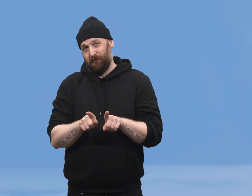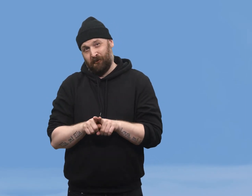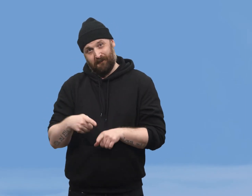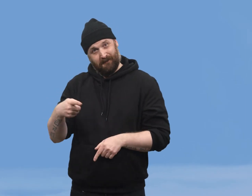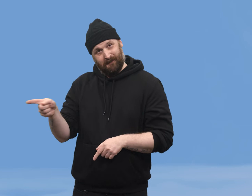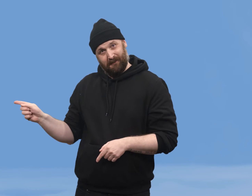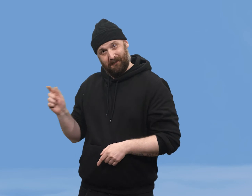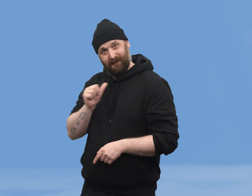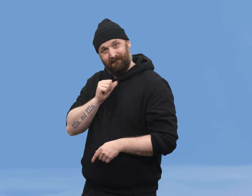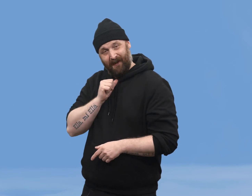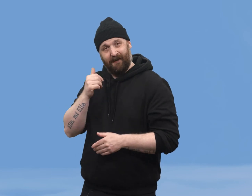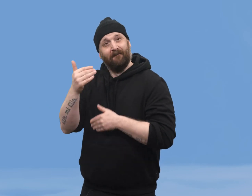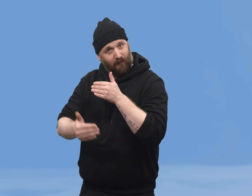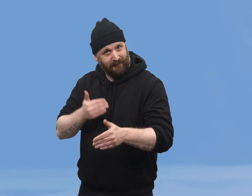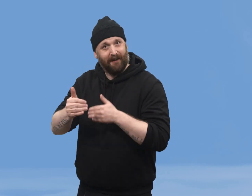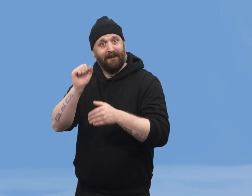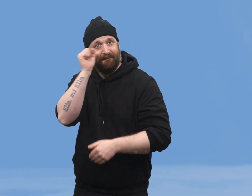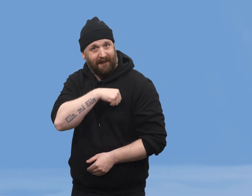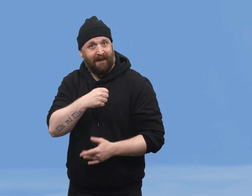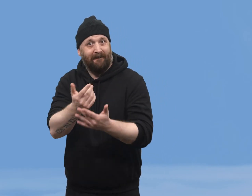Da fortsetter de å svindle andre.